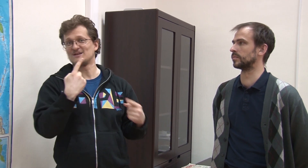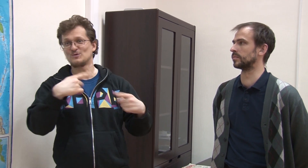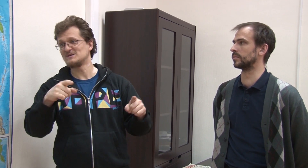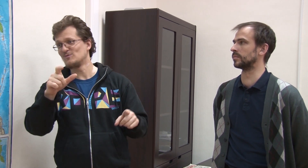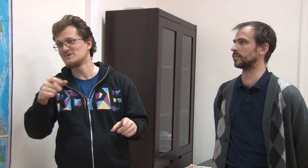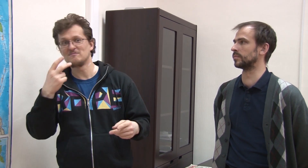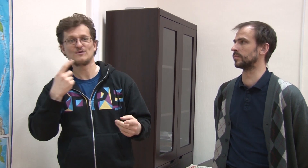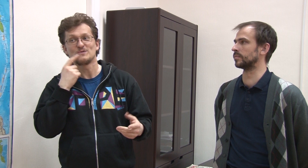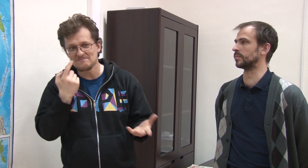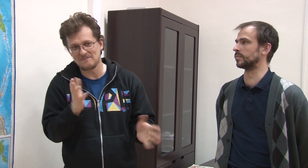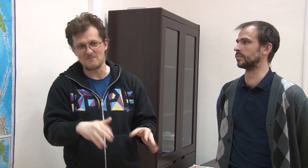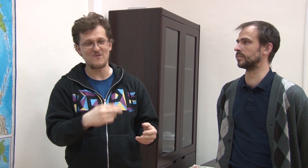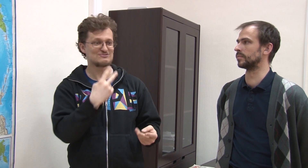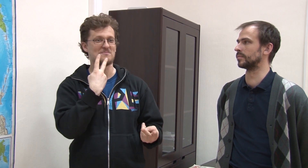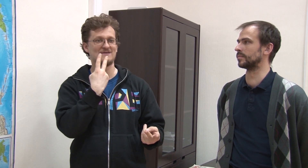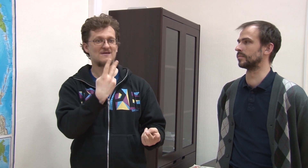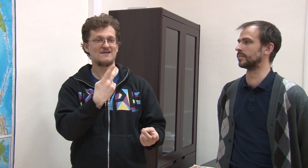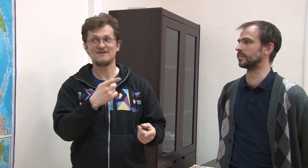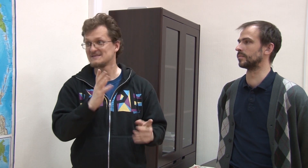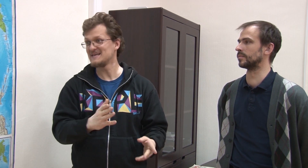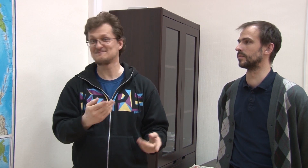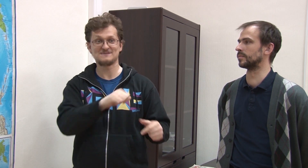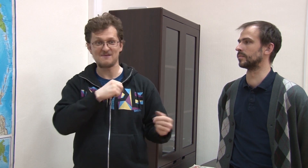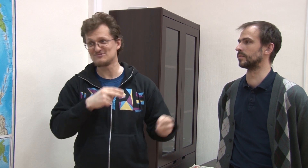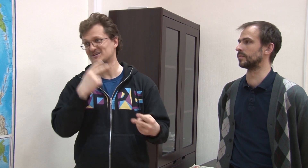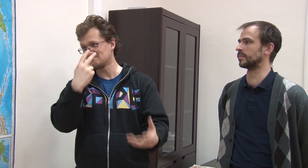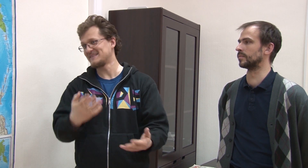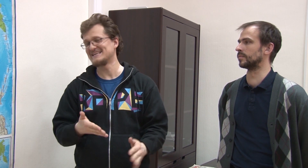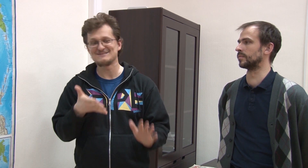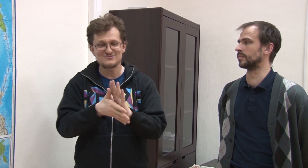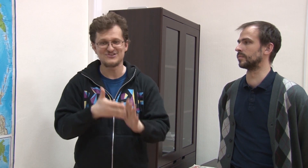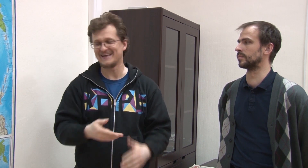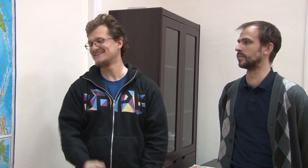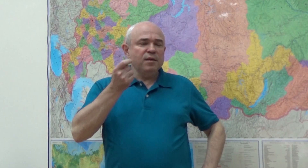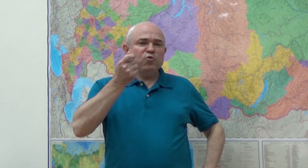И показать другим людям, глухим в том числе, что туннель есть, он "жив" - приезжайте, смотрите, изучайте!